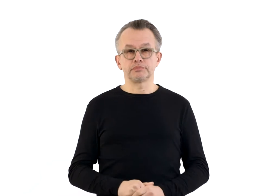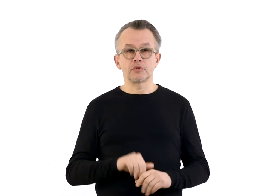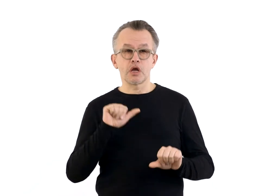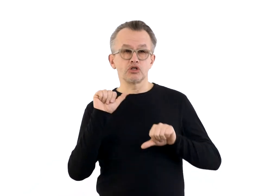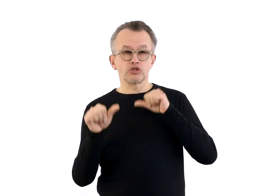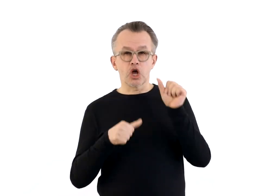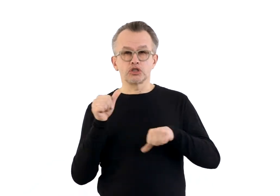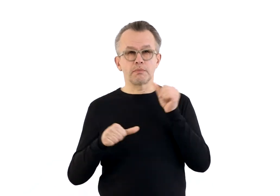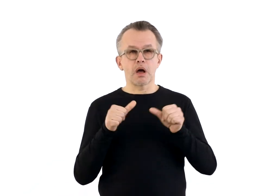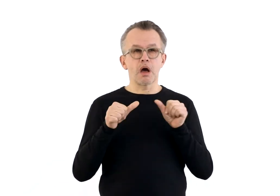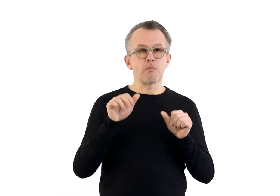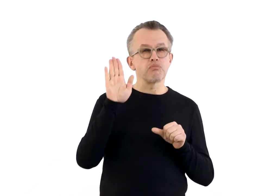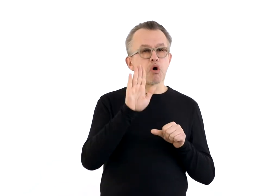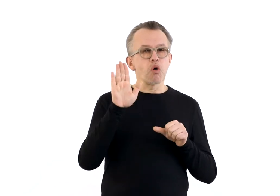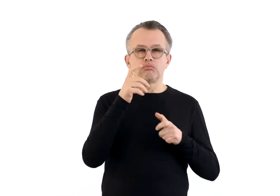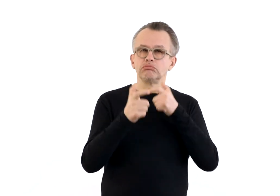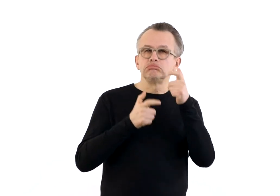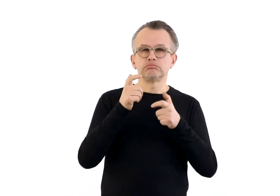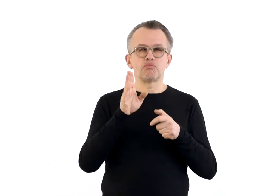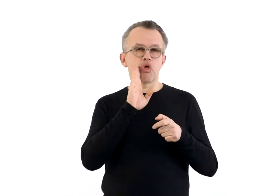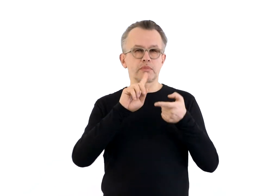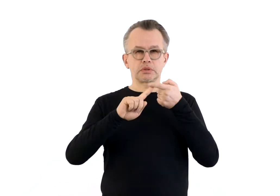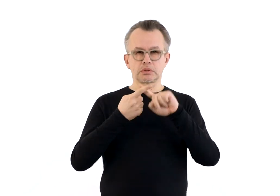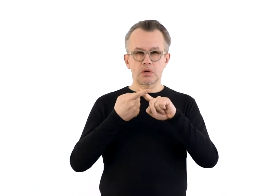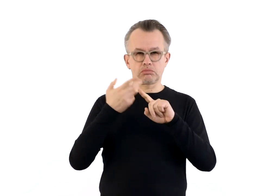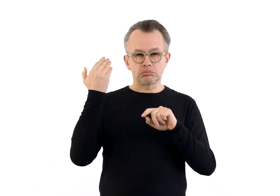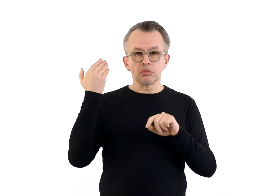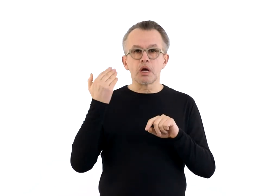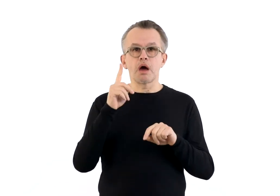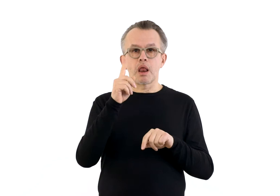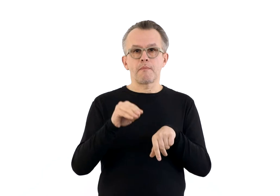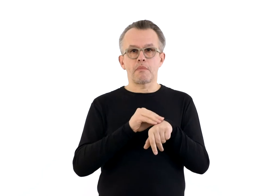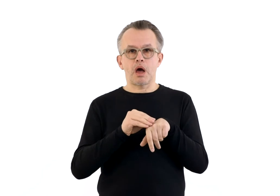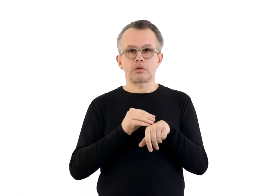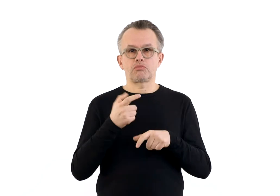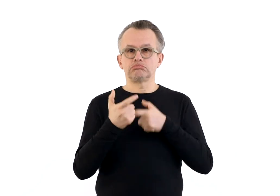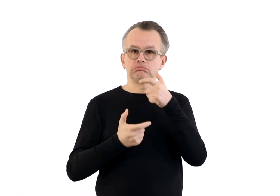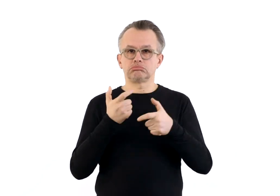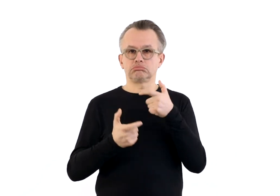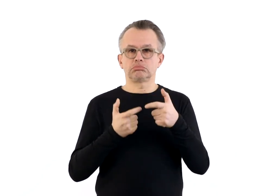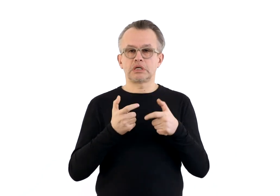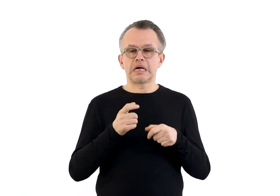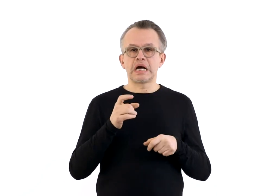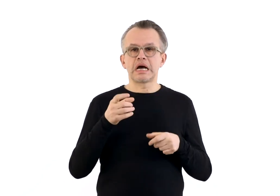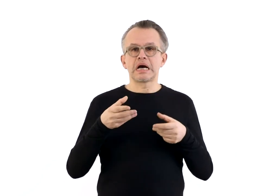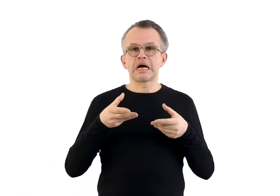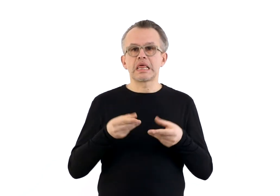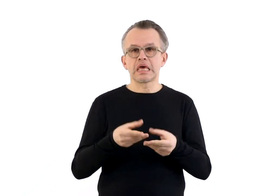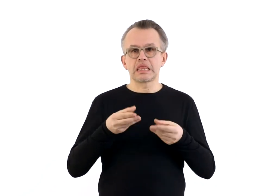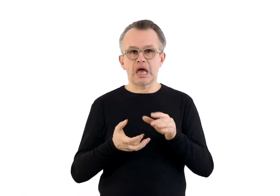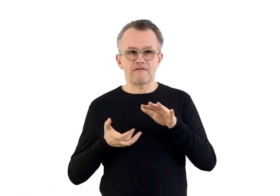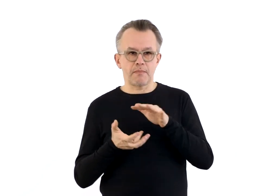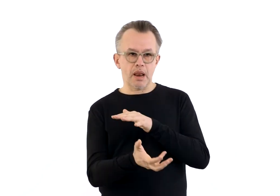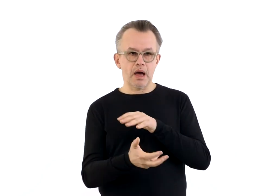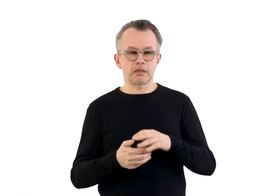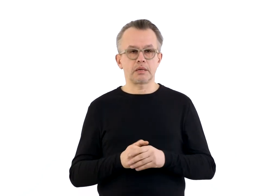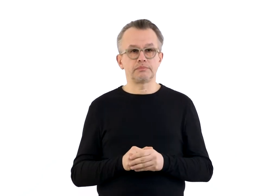Rzeźby bogów wykonywane były w podobnym stylu, ale jako materiału używano tu wypalanej gliny.